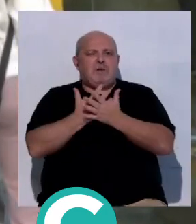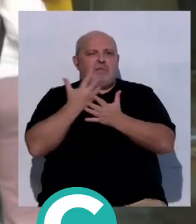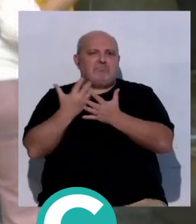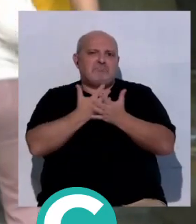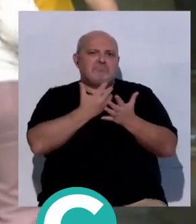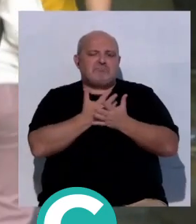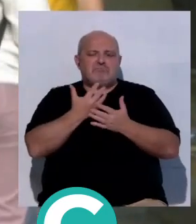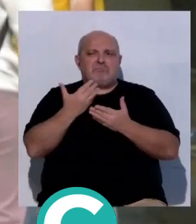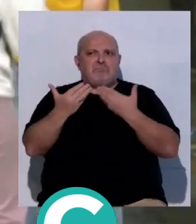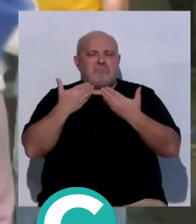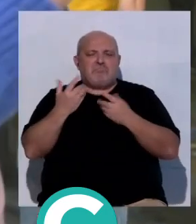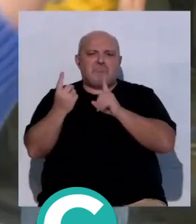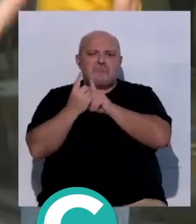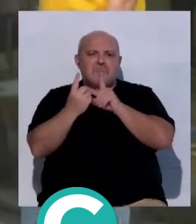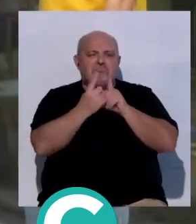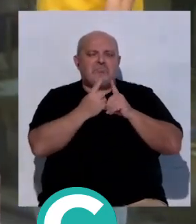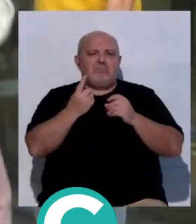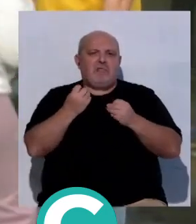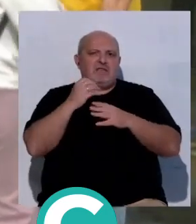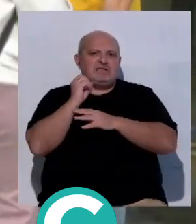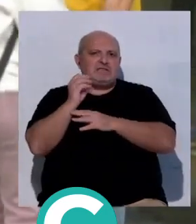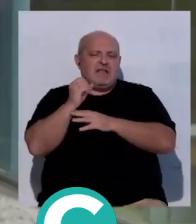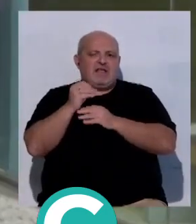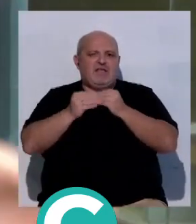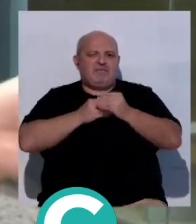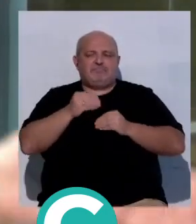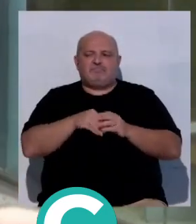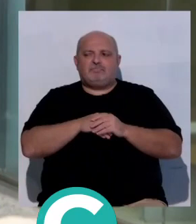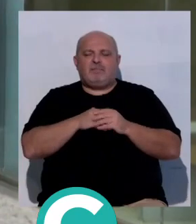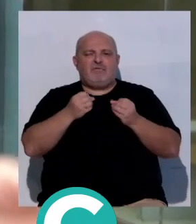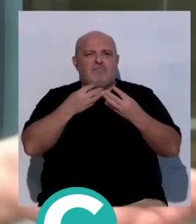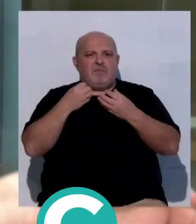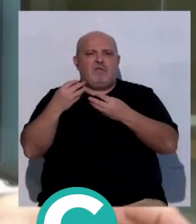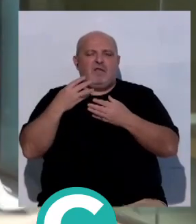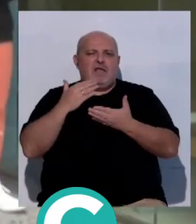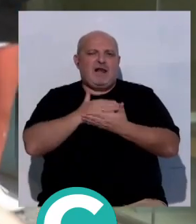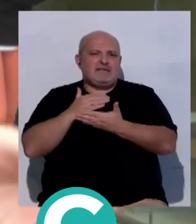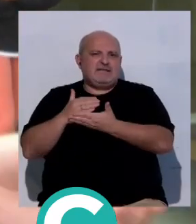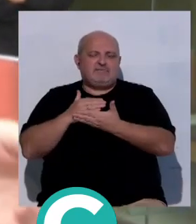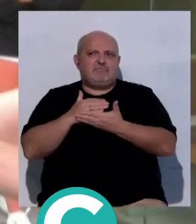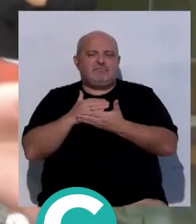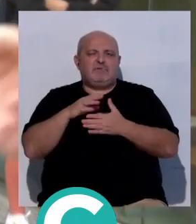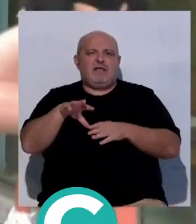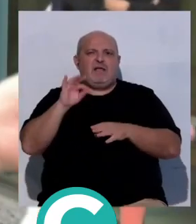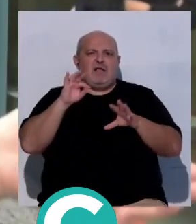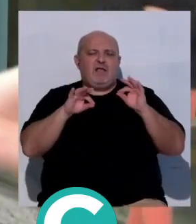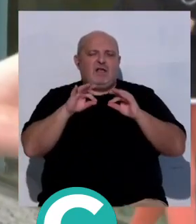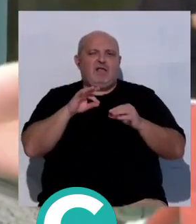han venido a hablar con nosotros hemos venido también a la charla que se han estado haciendo nos han estado informando ante varias clases y nos han dado a escoger entre los dos entre los